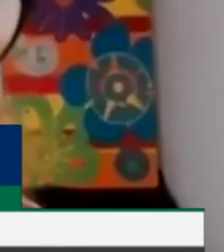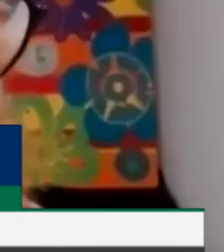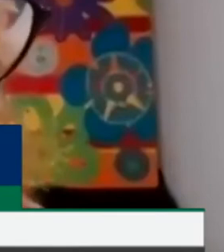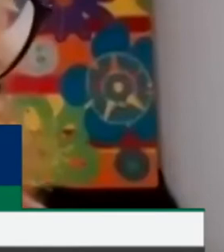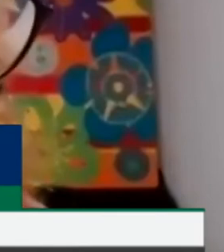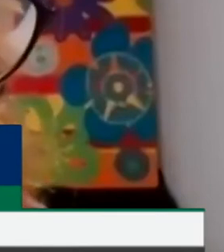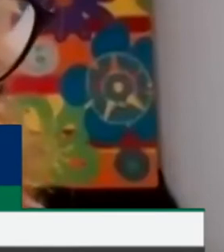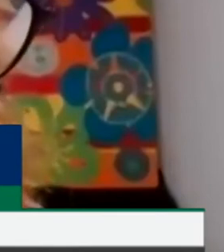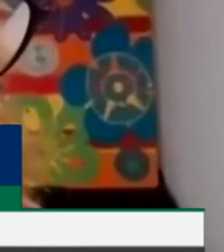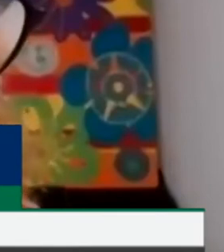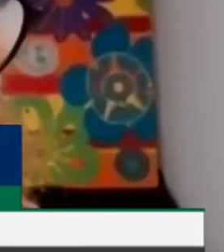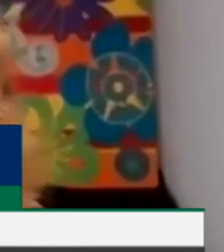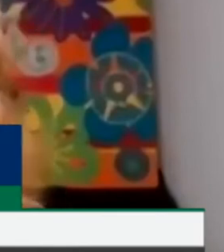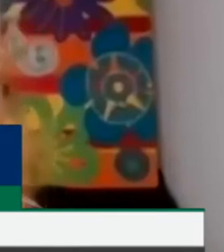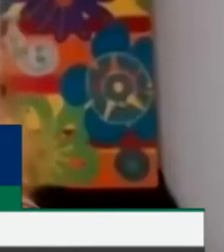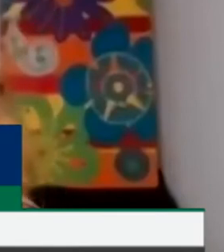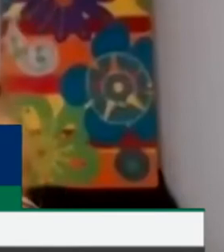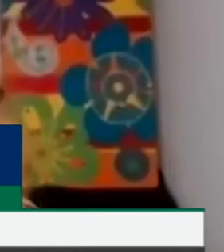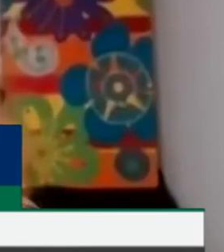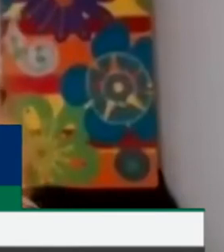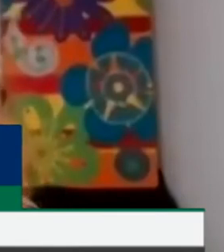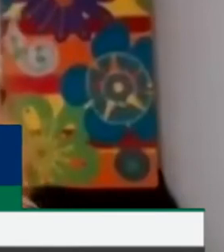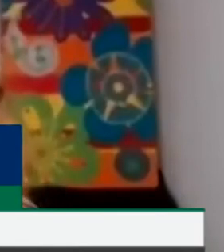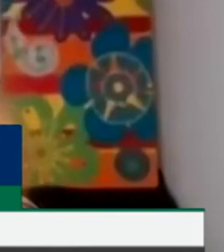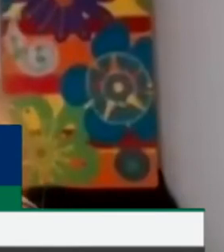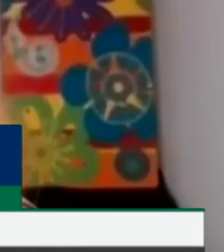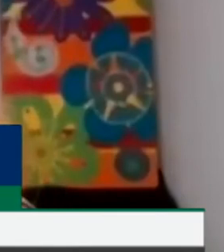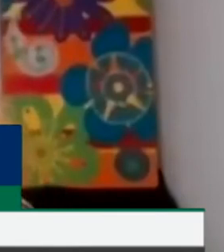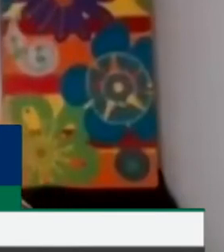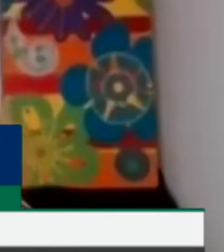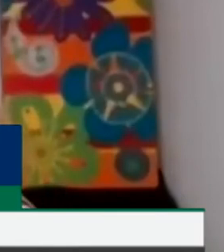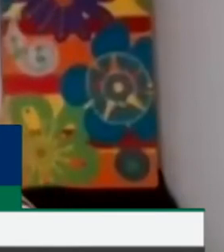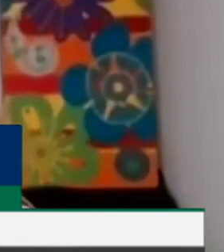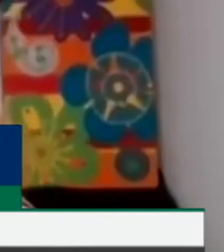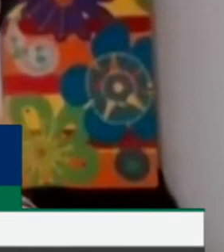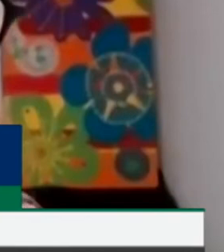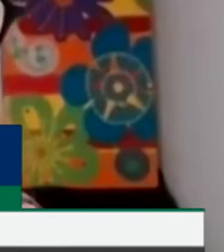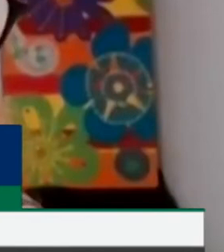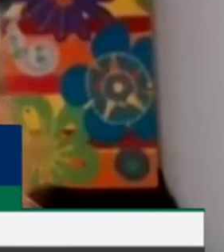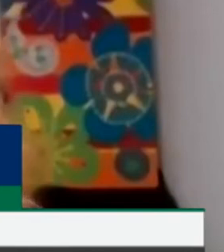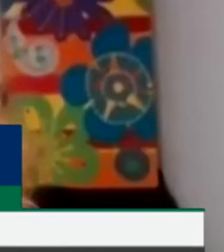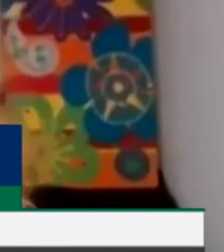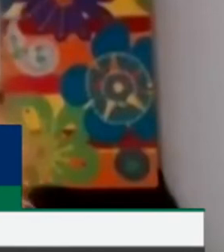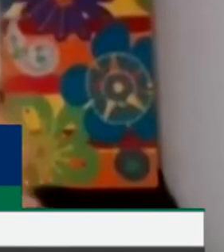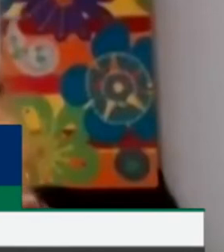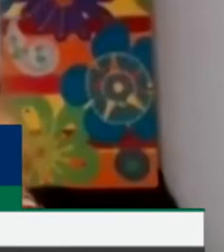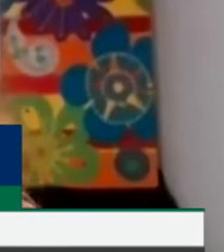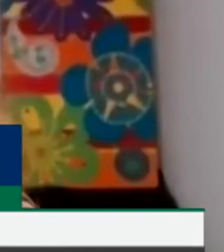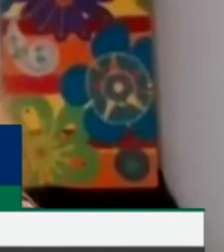PRECISA DAS CADEIAS FÓ SSEIS. ENTÃO EU NÃO ENTENDO, SINCERAMENTE, POR QUE A GENTE TEM QUE VOTAR ESSE TIPO DE ATRASO EM UMA MEDIDA PROVISÓ